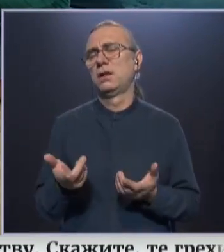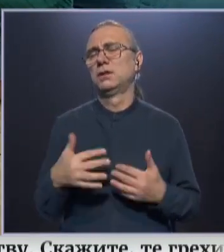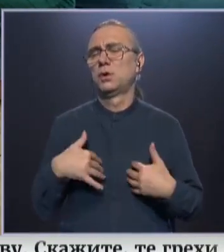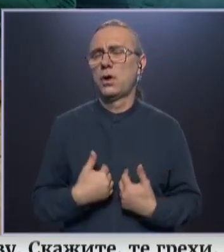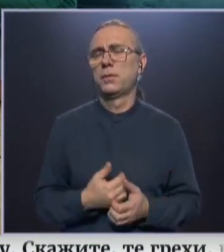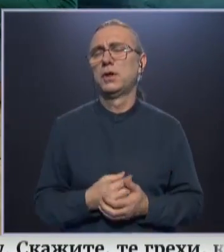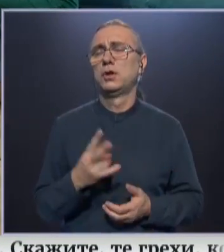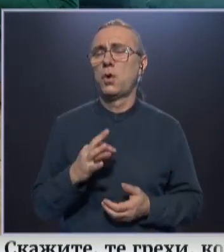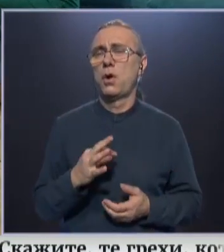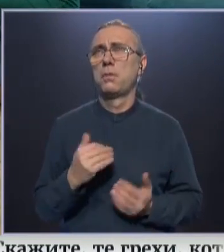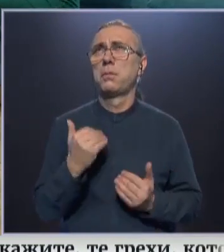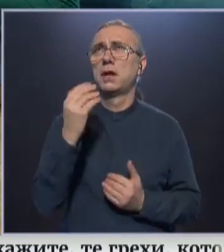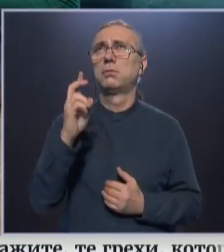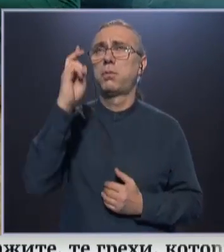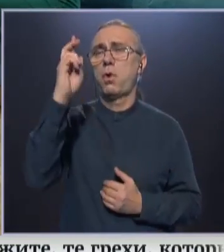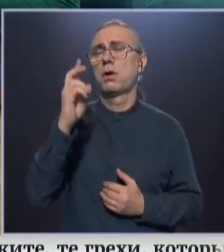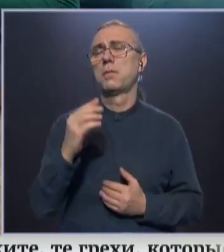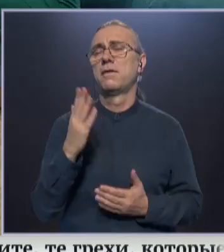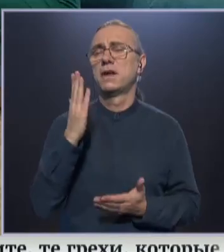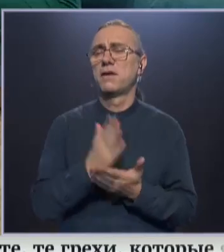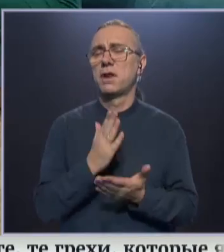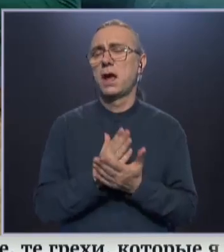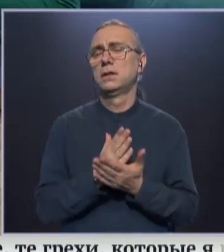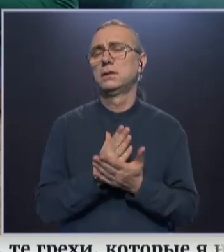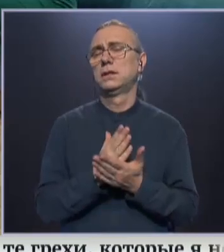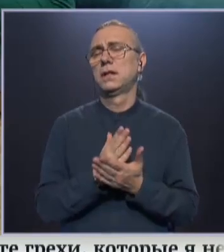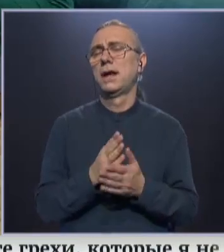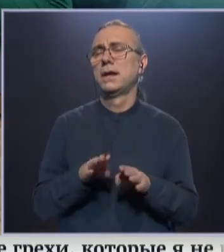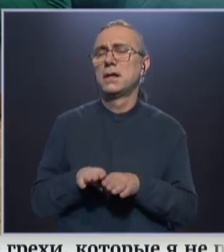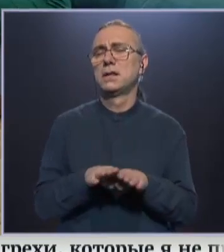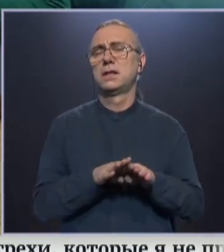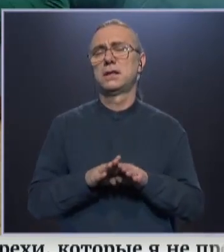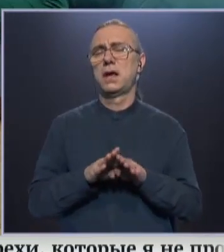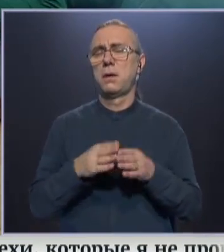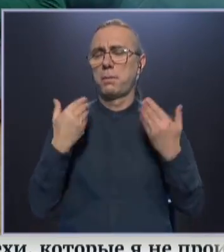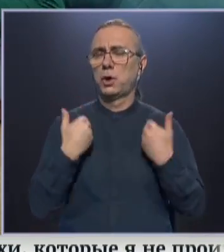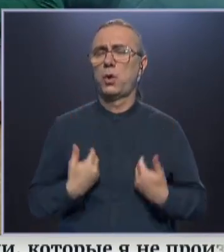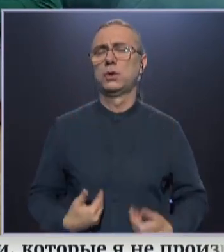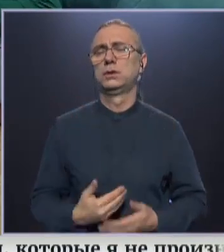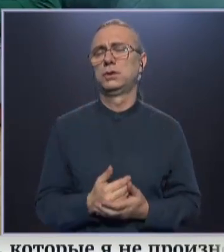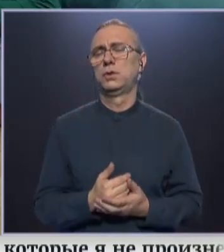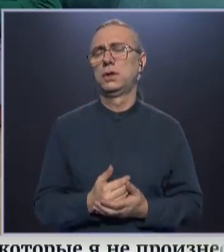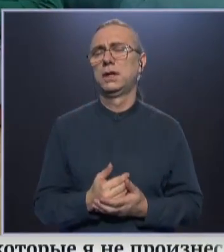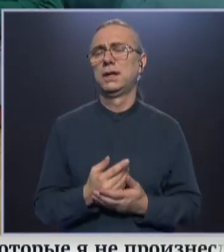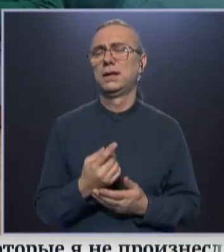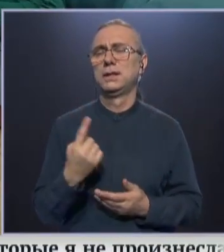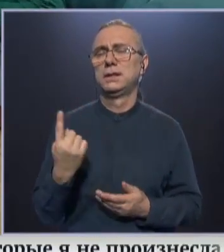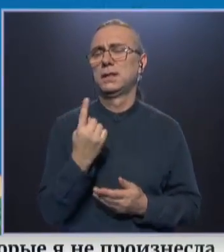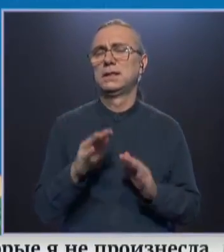плотью единой с вами природой семьи куда же ее денешь